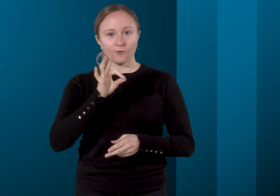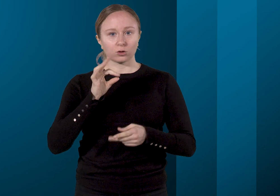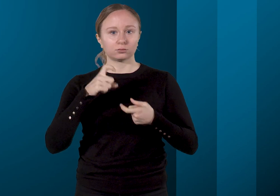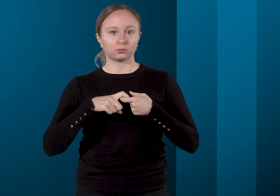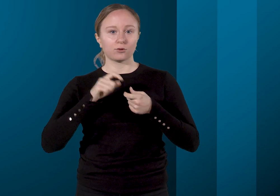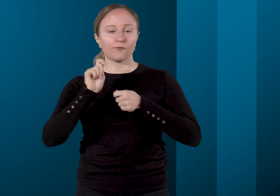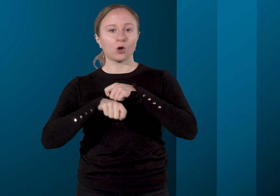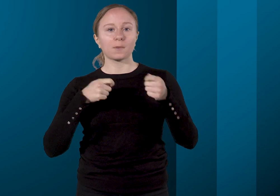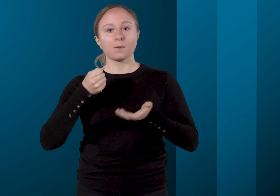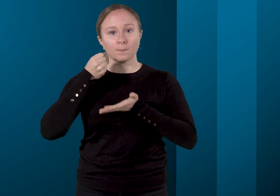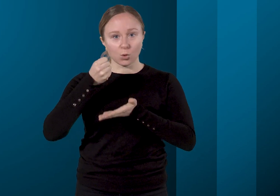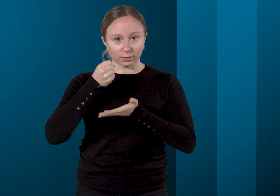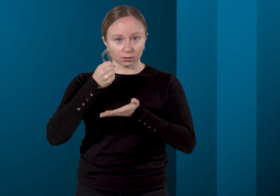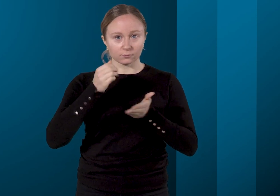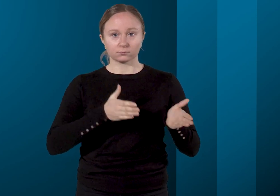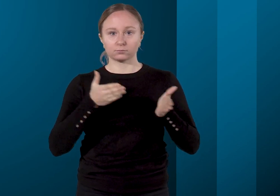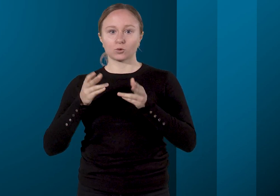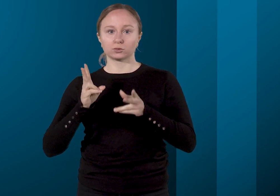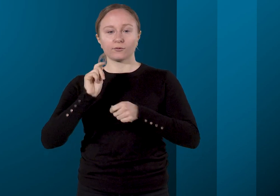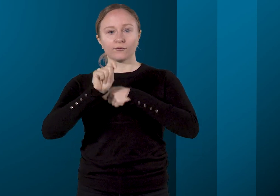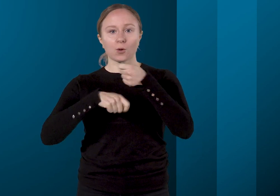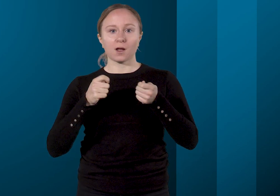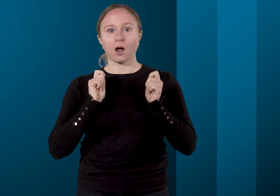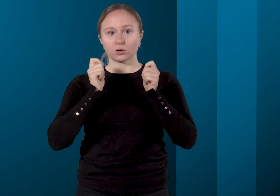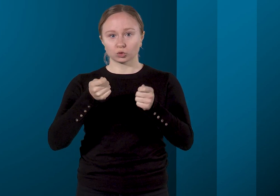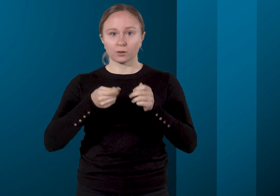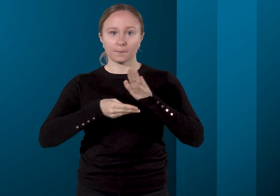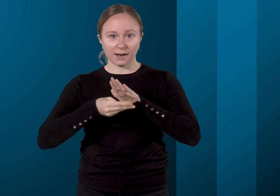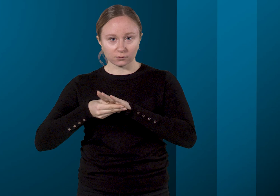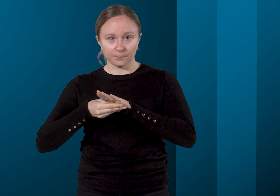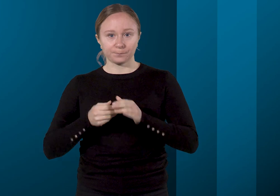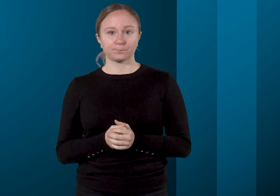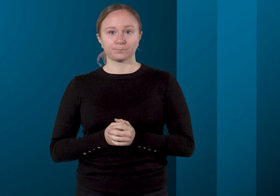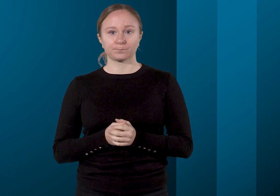samt frågor som rör förbundets budget, behandlades också förbundets - ansökan om bidrag.